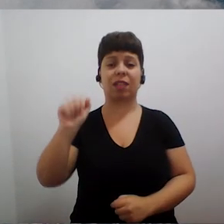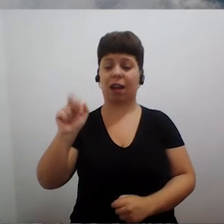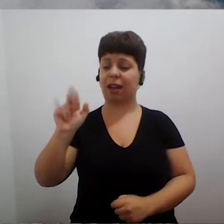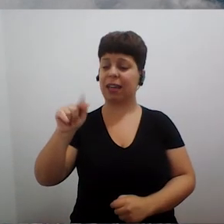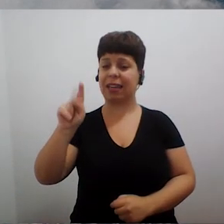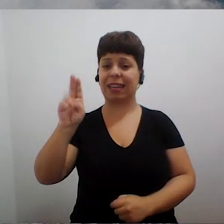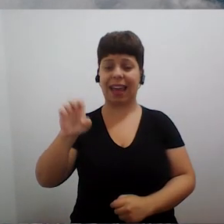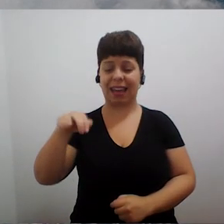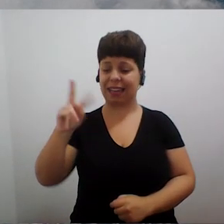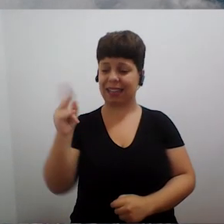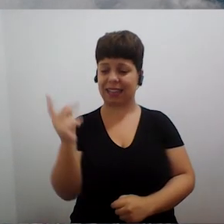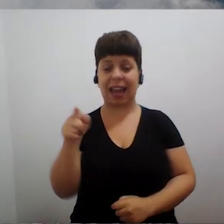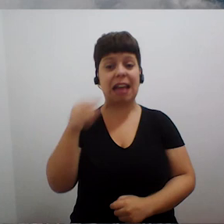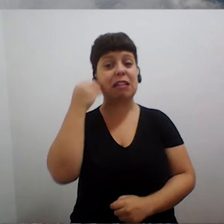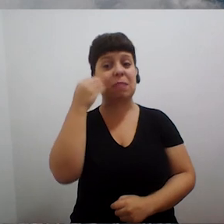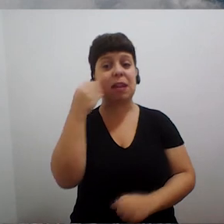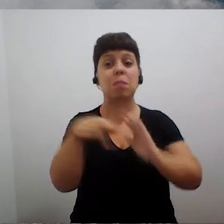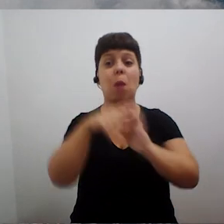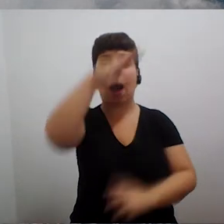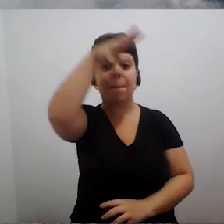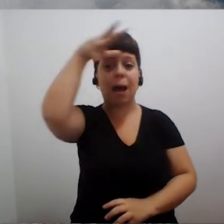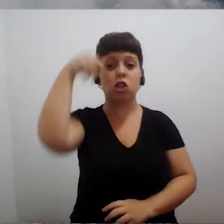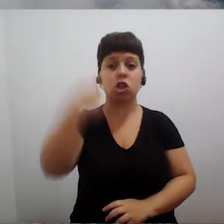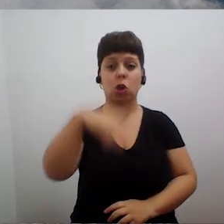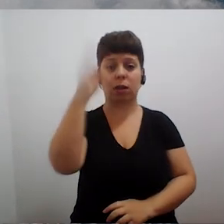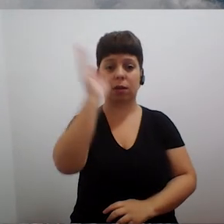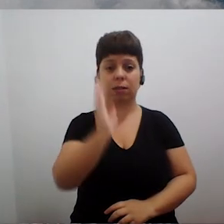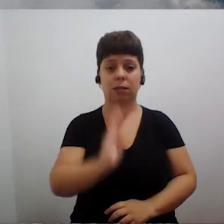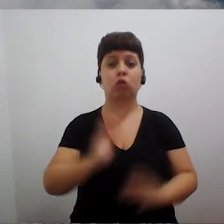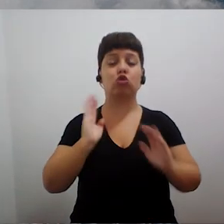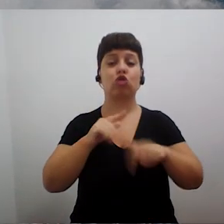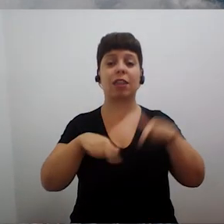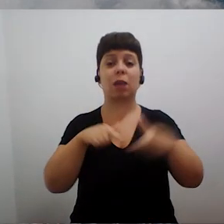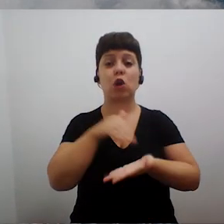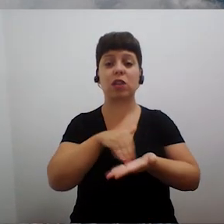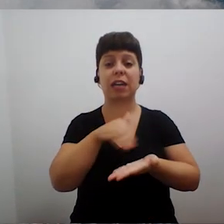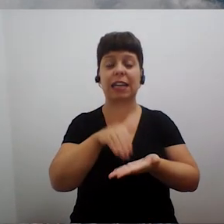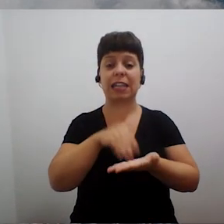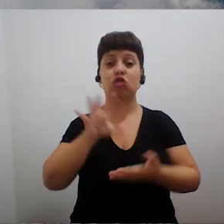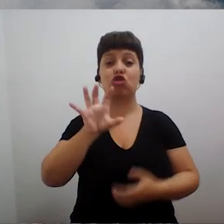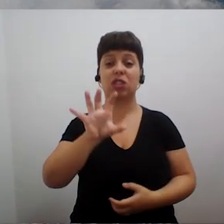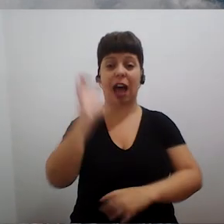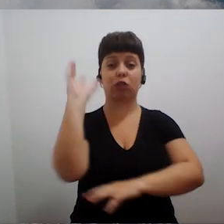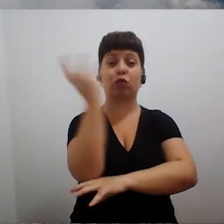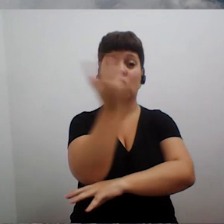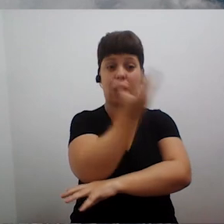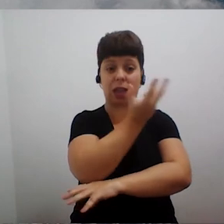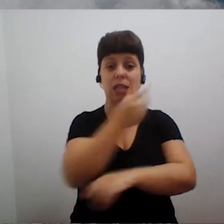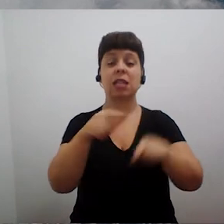Possui vasta experiência em questões da Amazônia brasileira tendo atuado como Secretário de Estado de Florestas